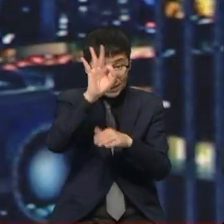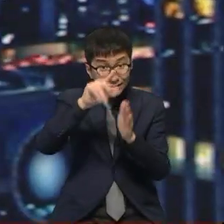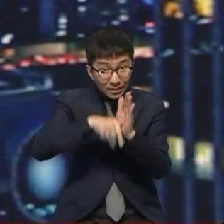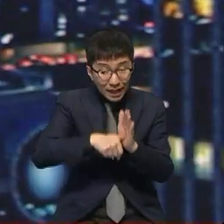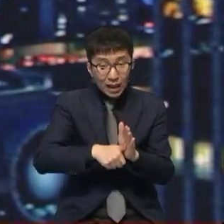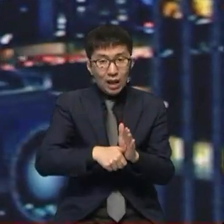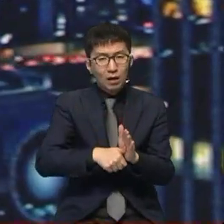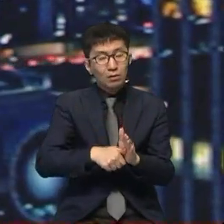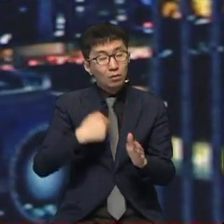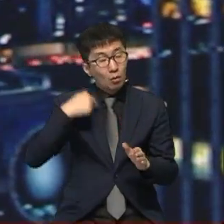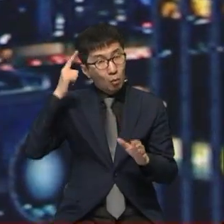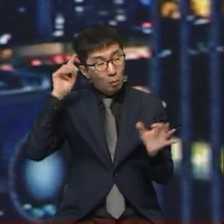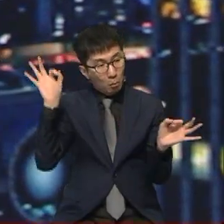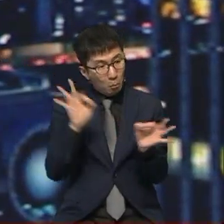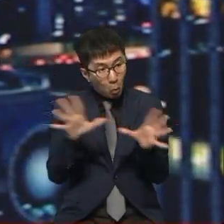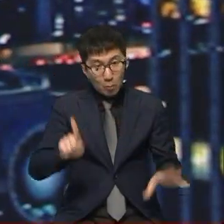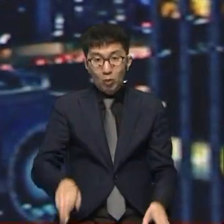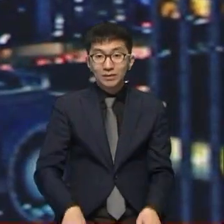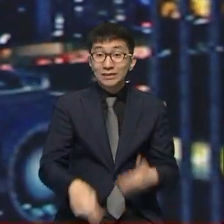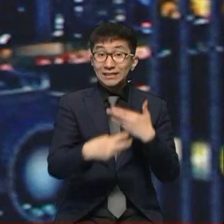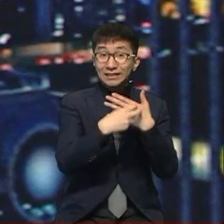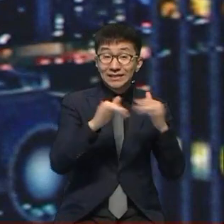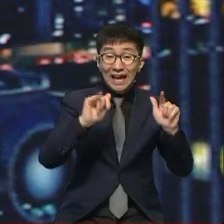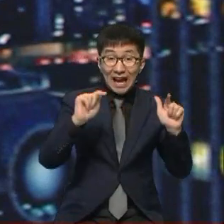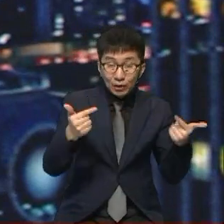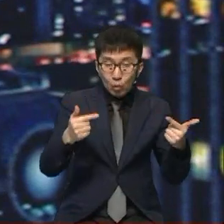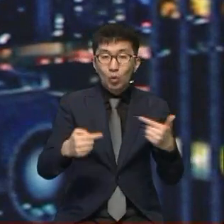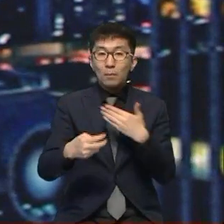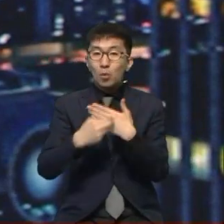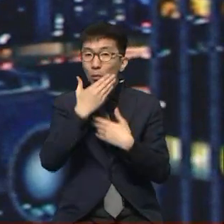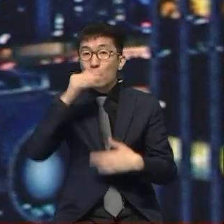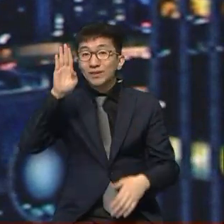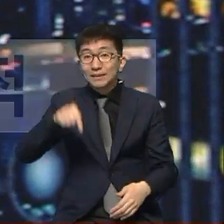의사가 아닌 보건복지부 고위관계자는